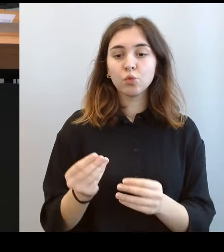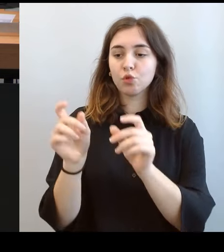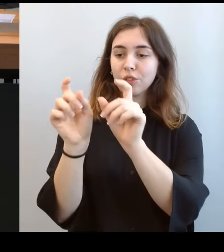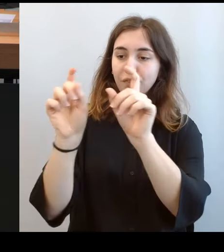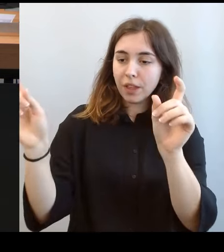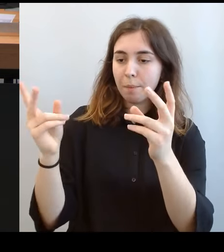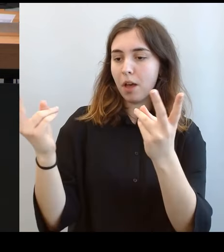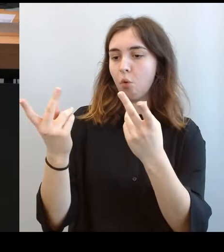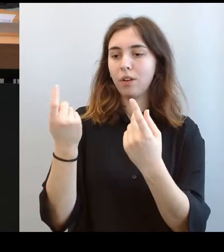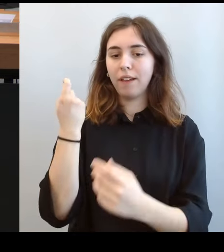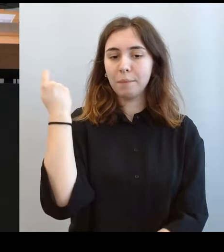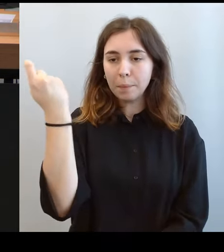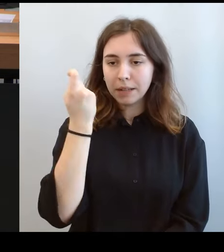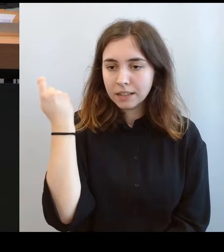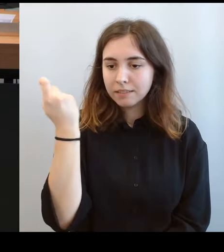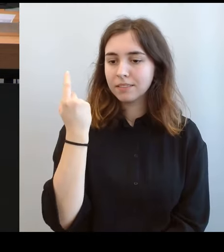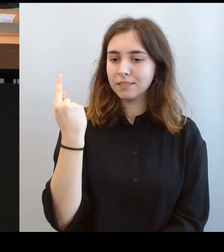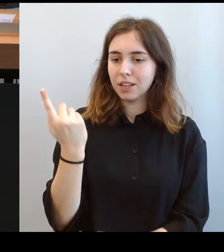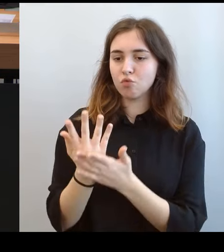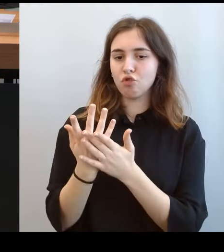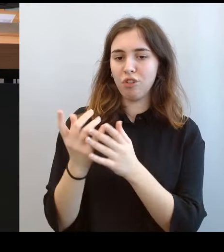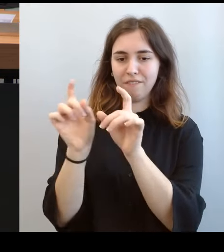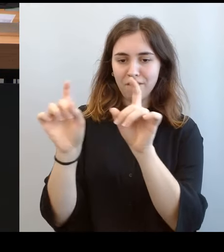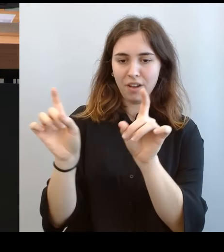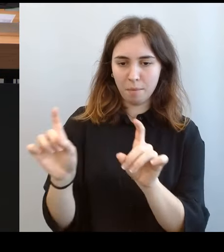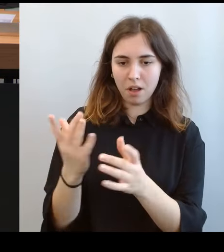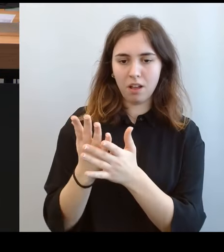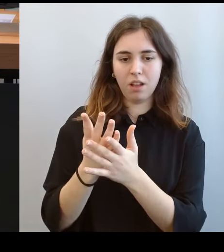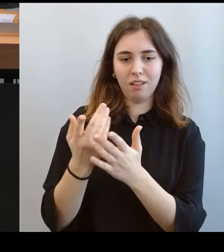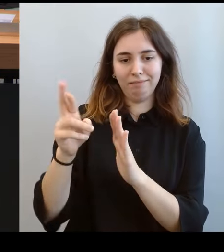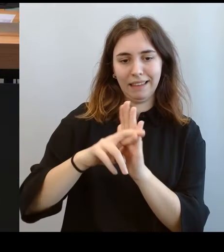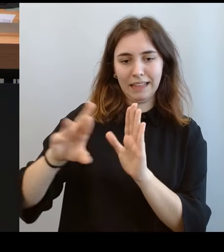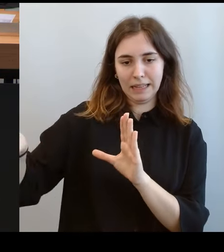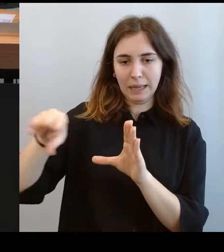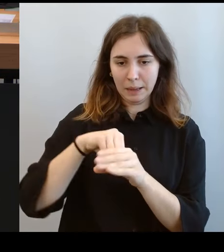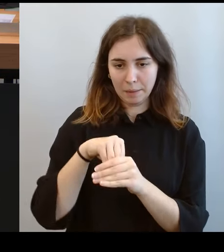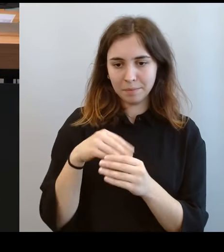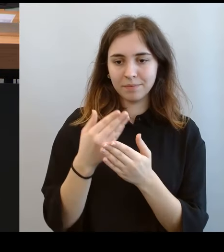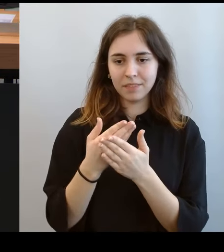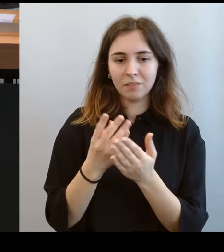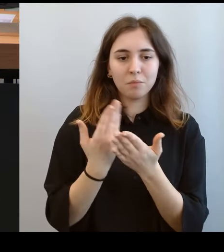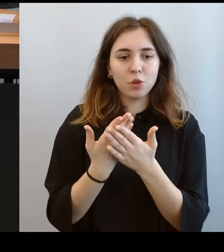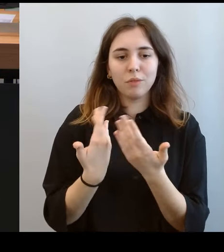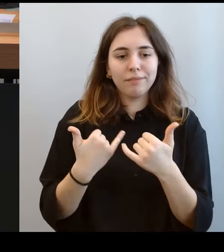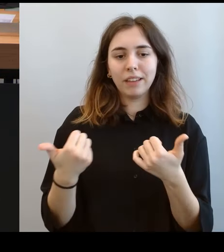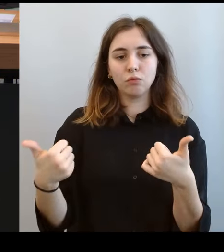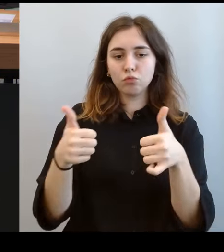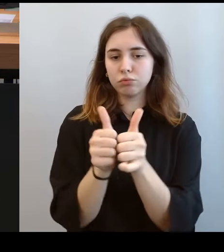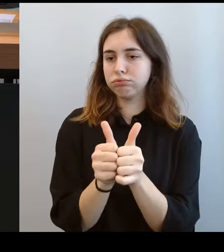der übliche Usus sei Liebesbeziehungen zu untersagen. Unsere Befundung ist eine andere und wir waren auch noch so offen und